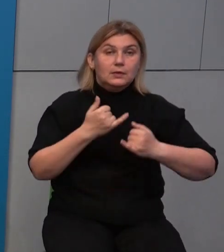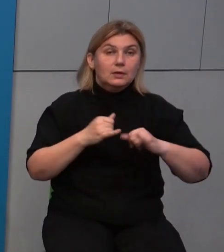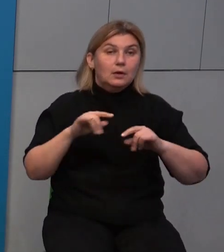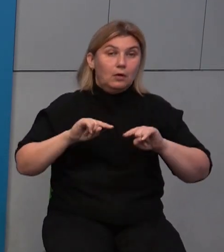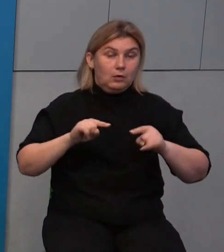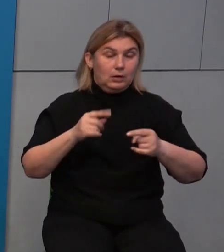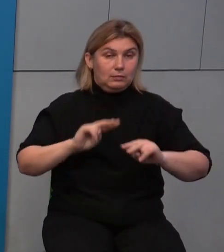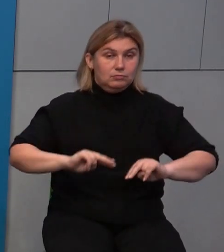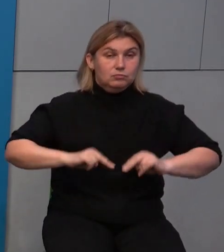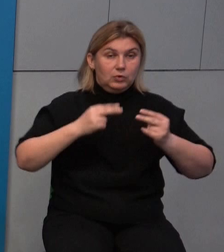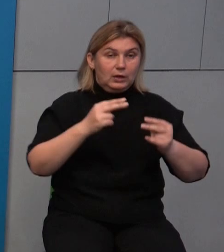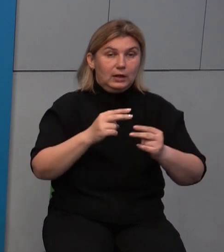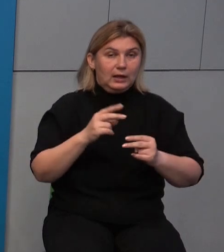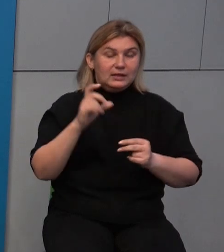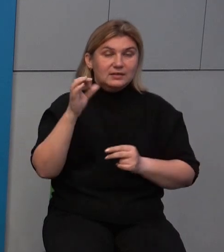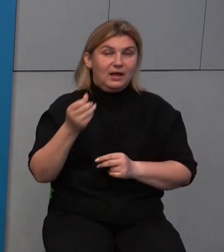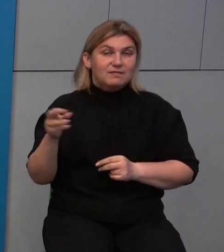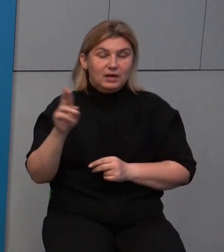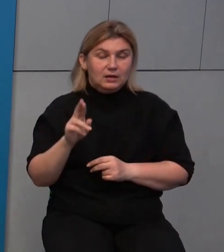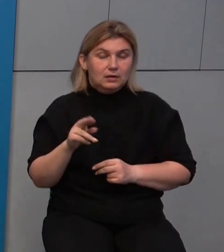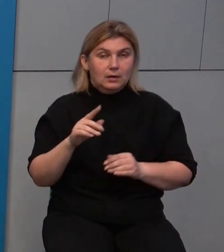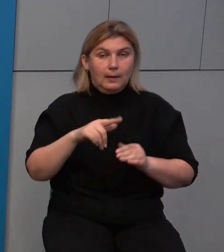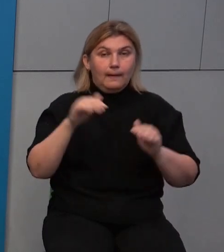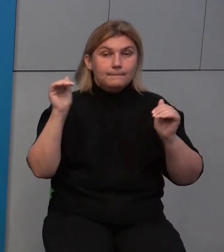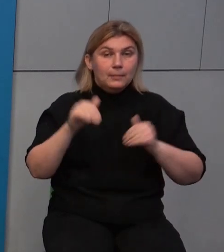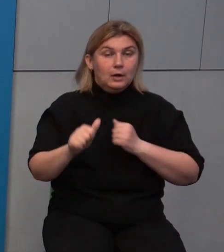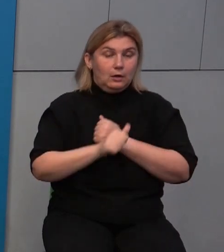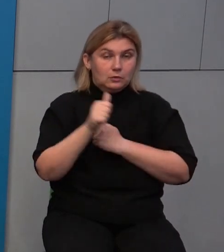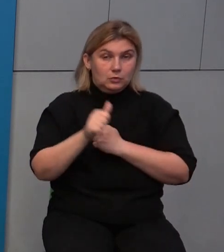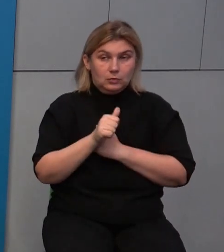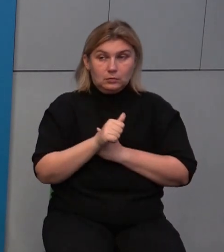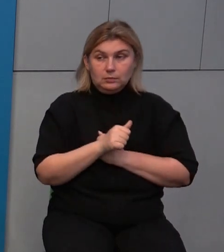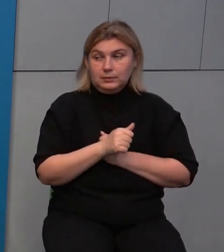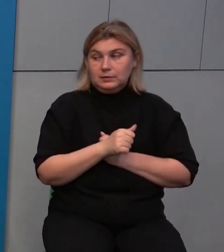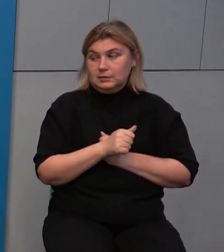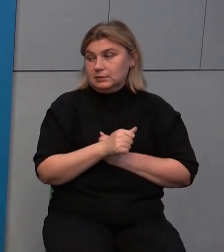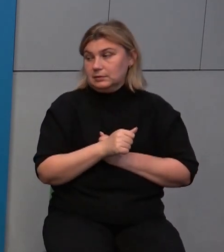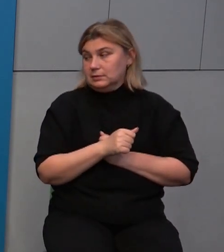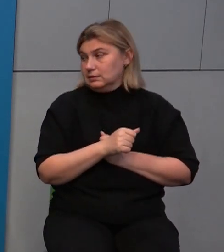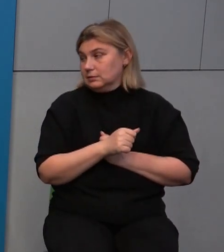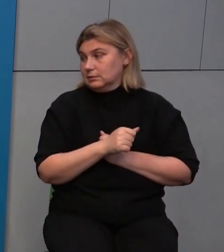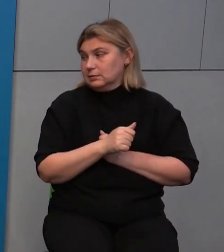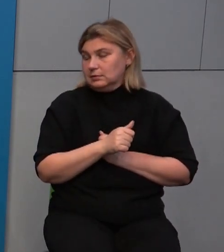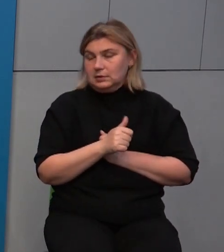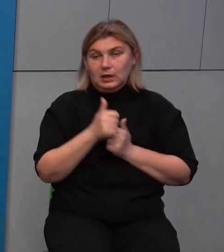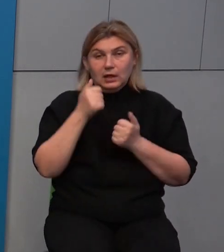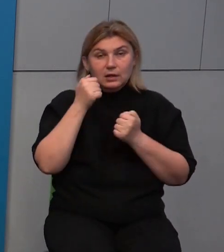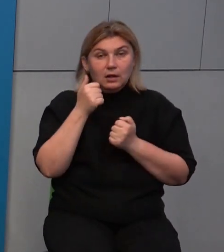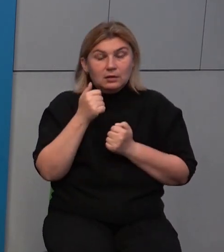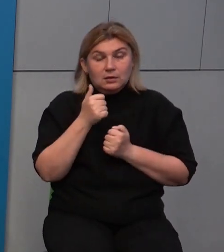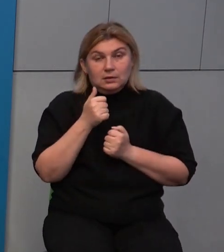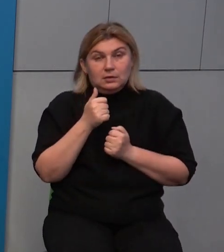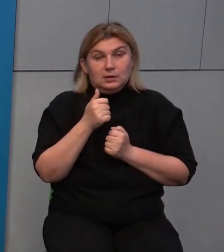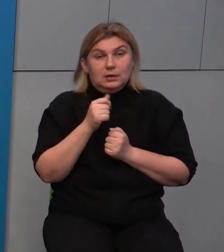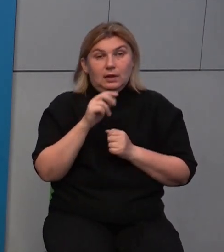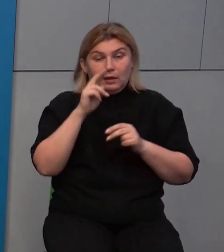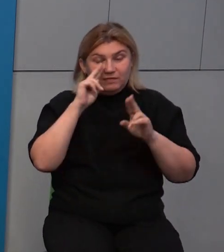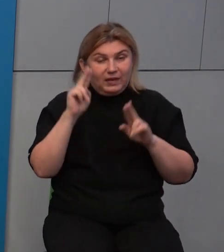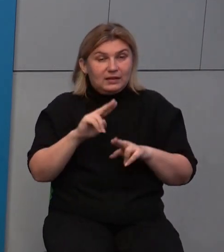przekazały im serwery, żeby mogły te dokumenty, zdjęcia, zeznania świadków,